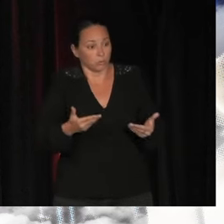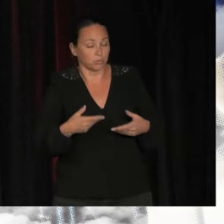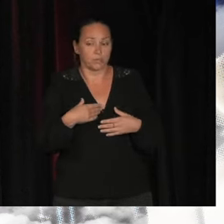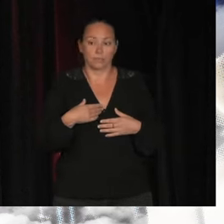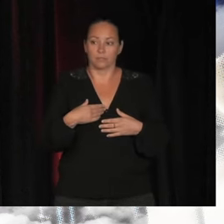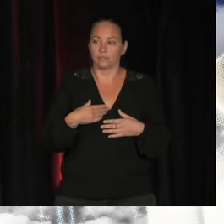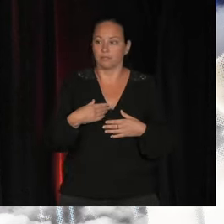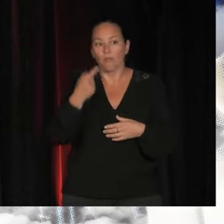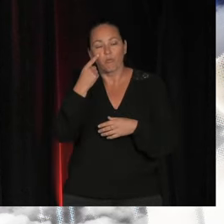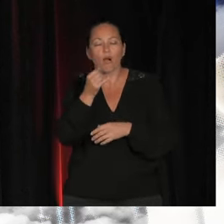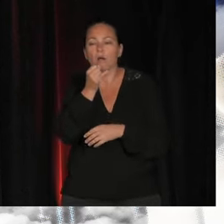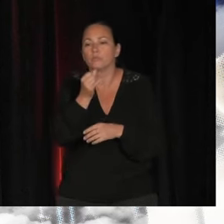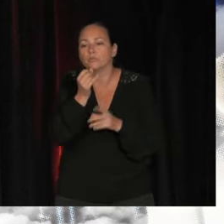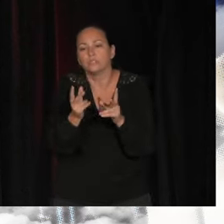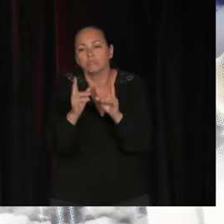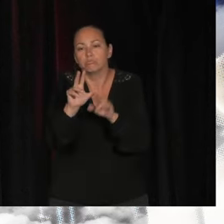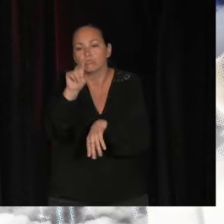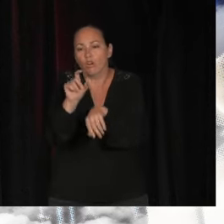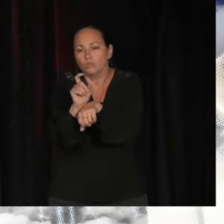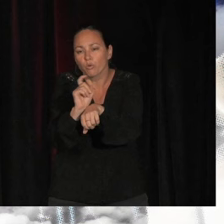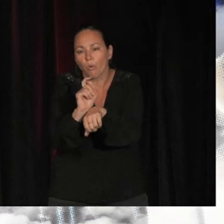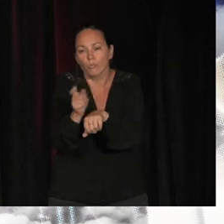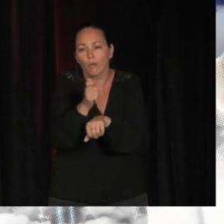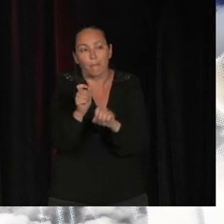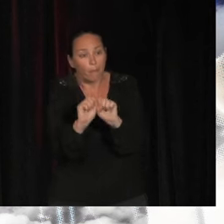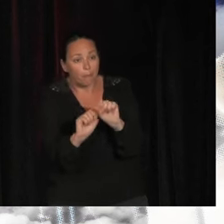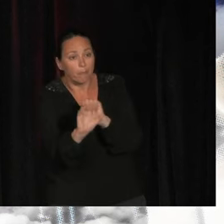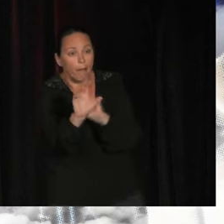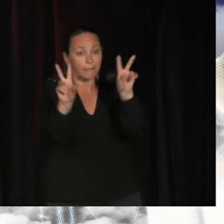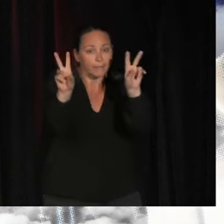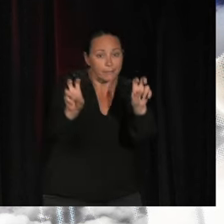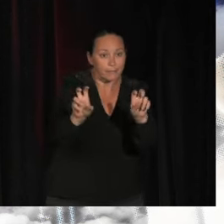on voit juste un petit teaser de 30 secondes. Il y a à peine le titre qui apparaît. Metroid Prime 4, ça existe.